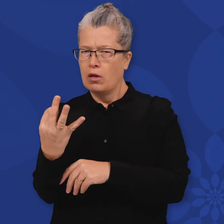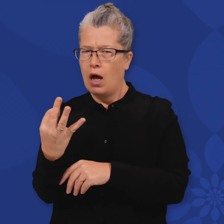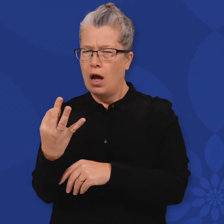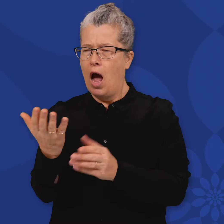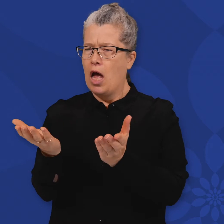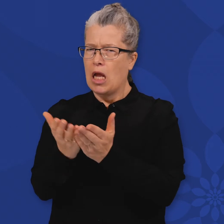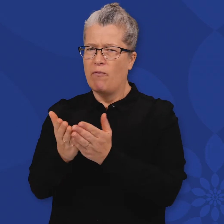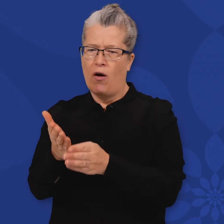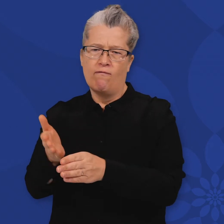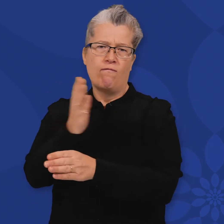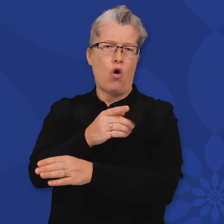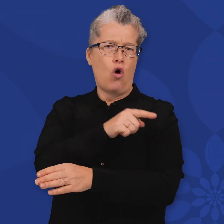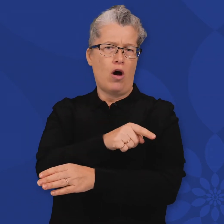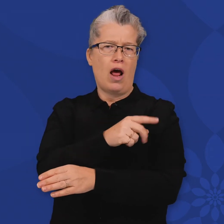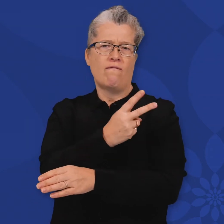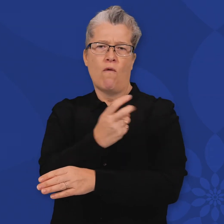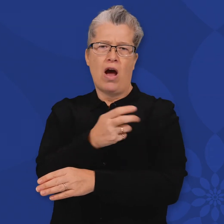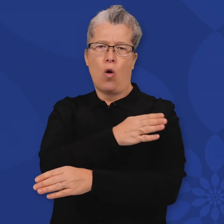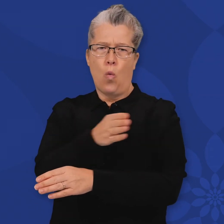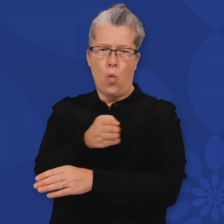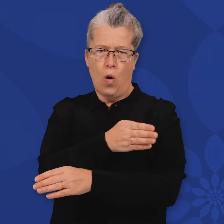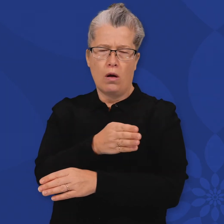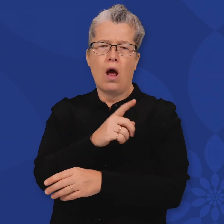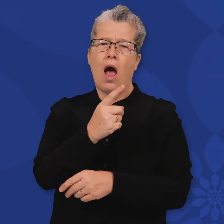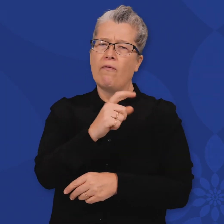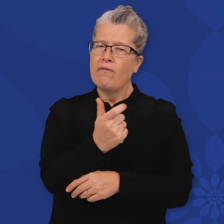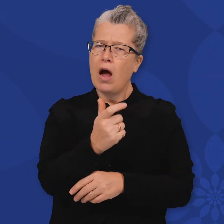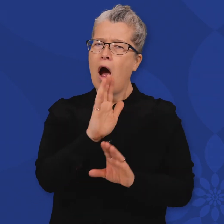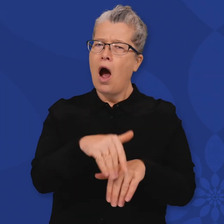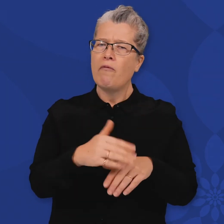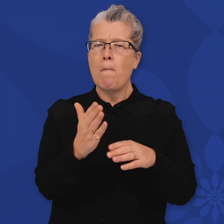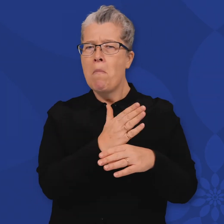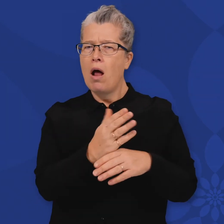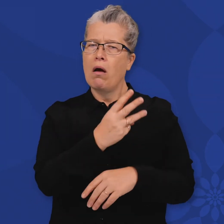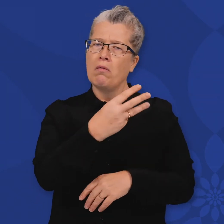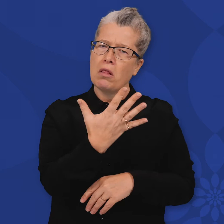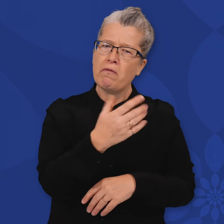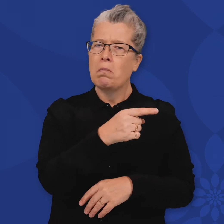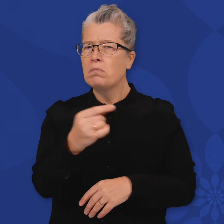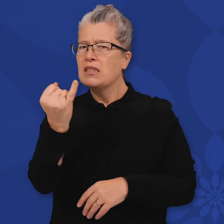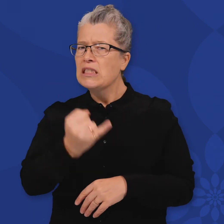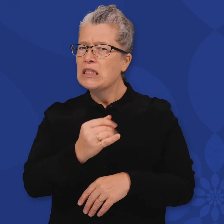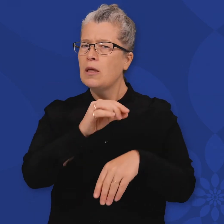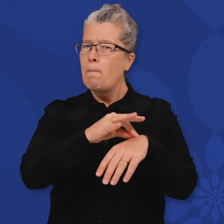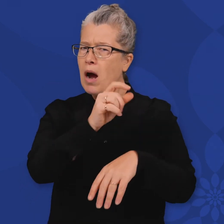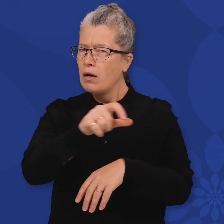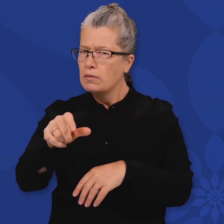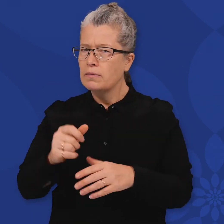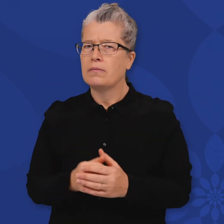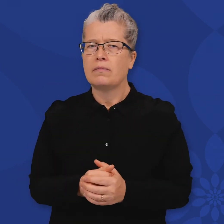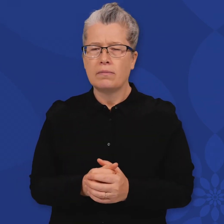jämfört med 35-60 per vecka under de föregående två veckorna.